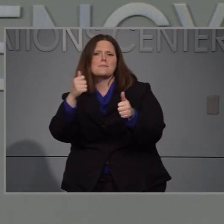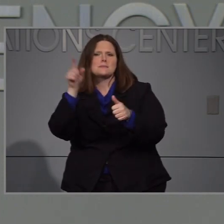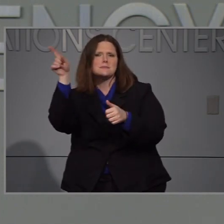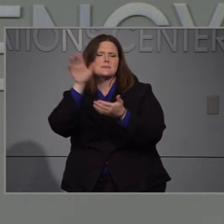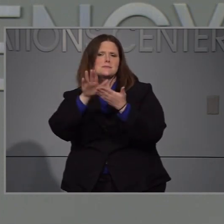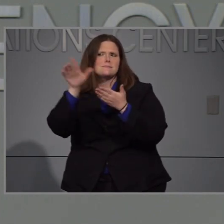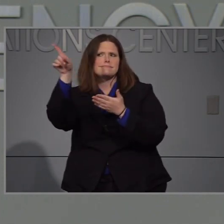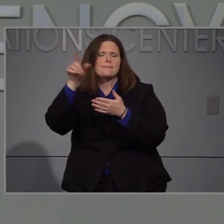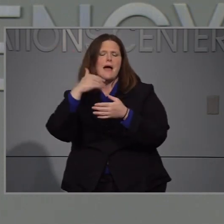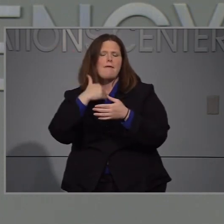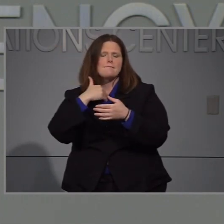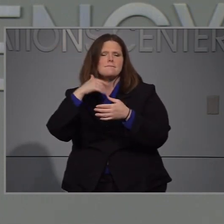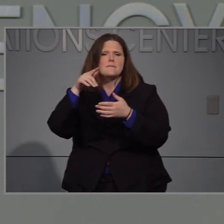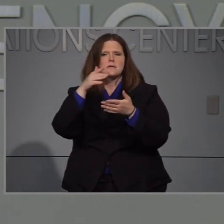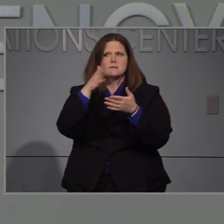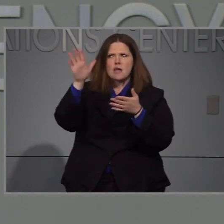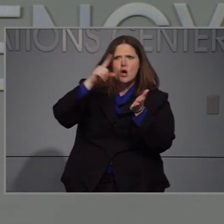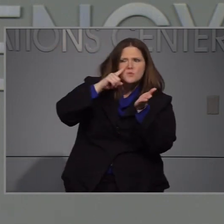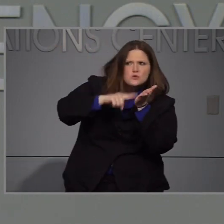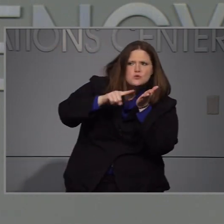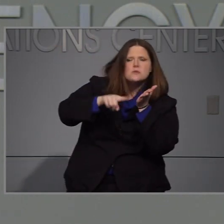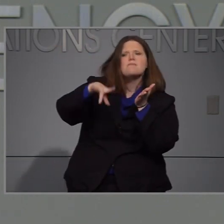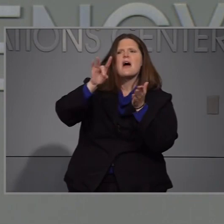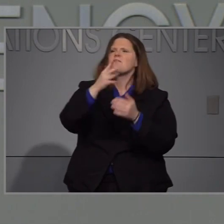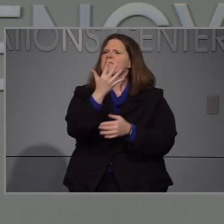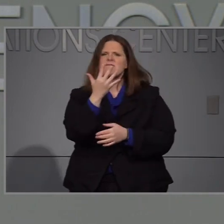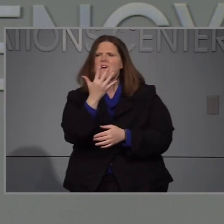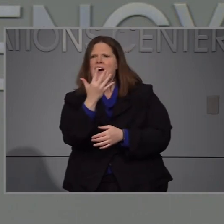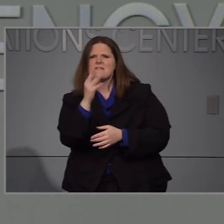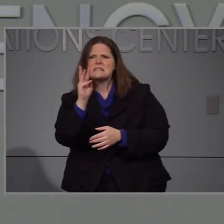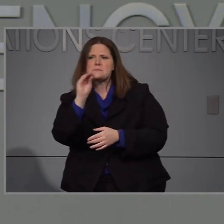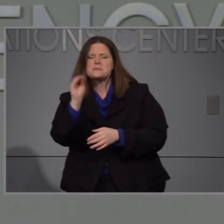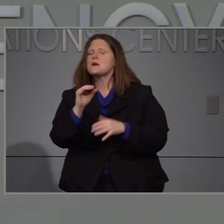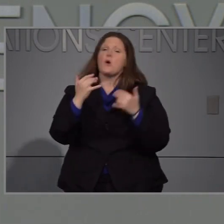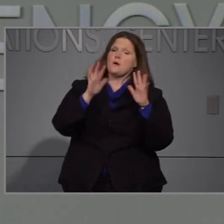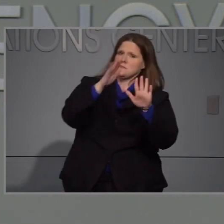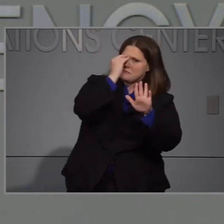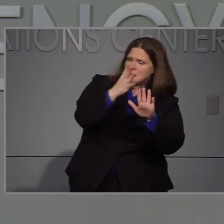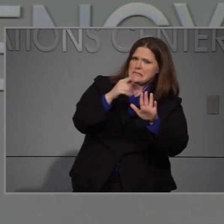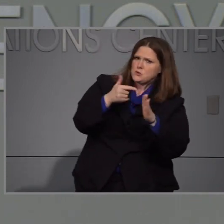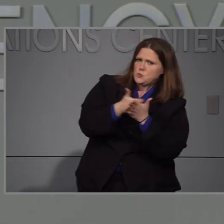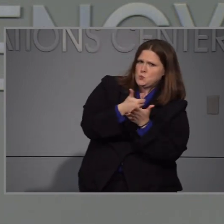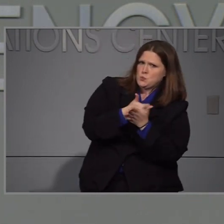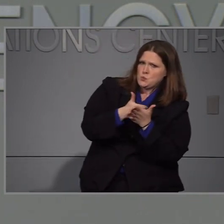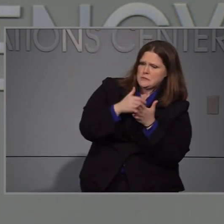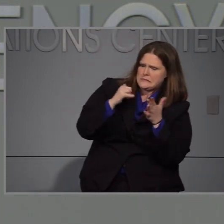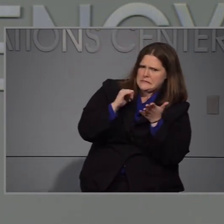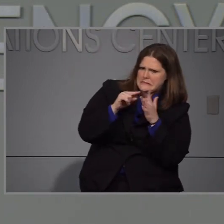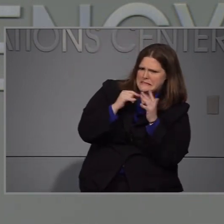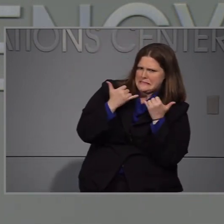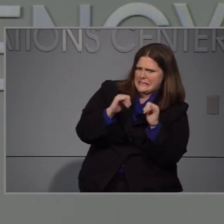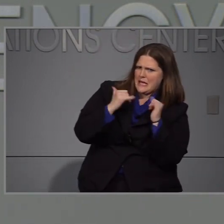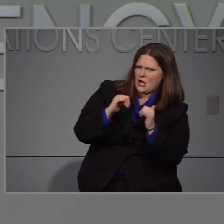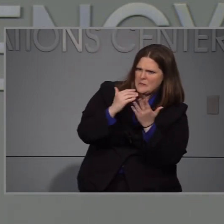En el estudio de BIC for es fe. Diez por ciento, y en otros he visto de cinco a seis por ciento. Todos estos son